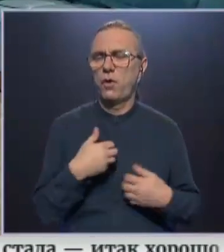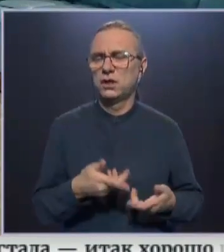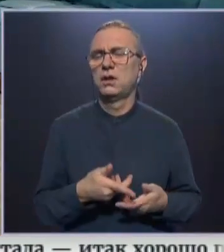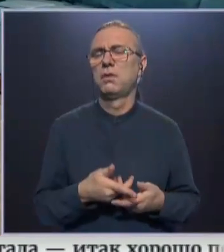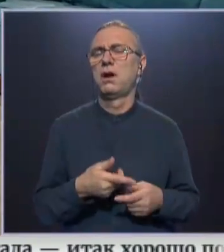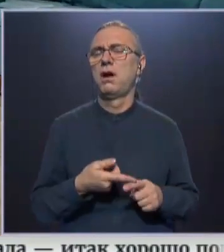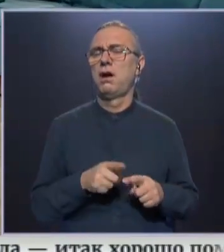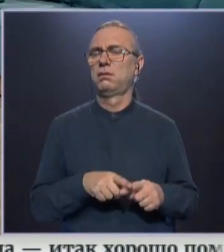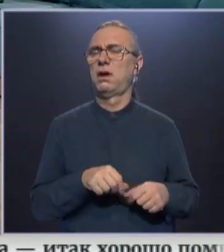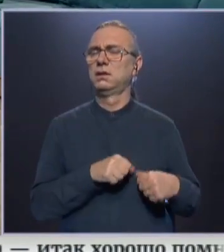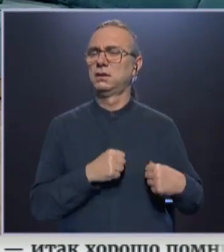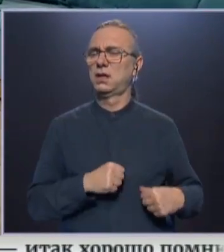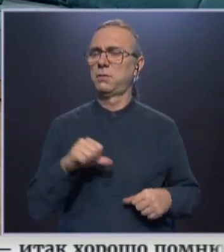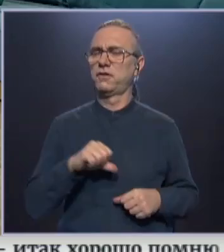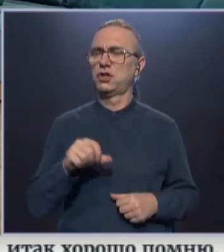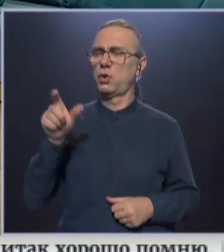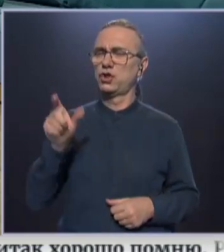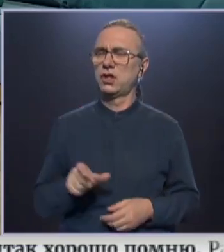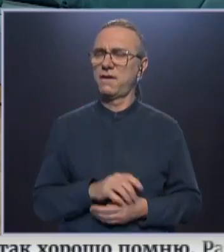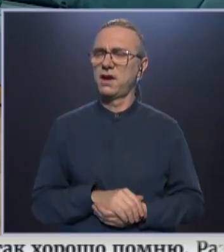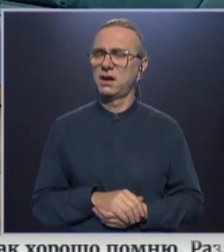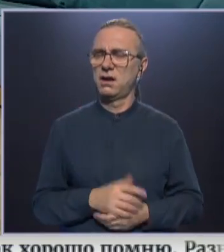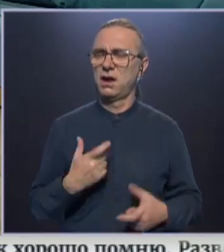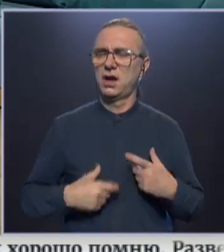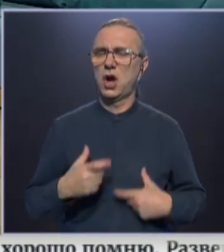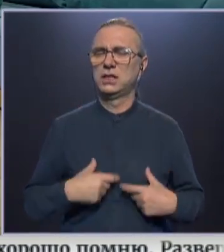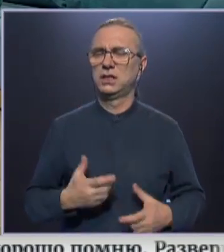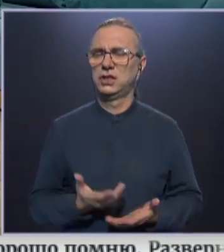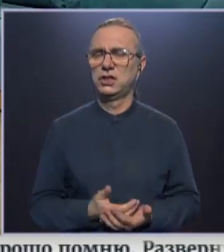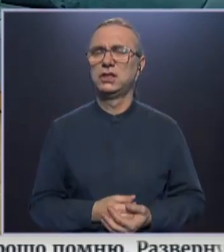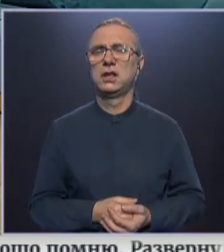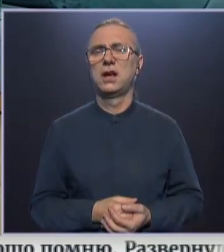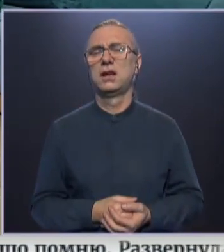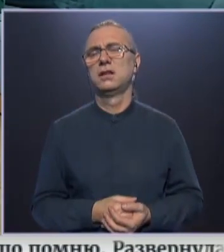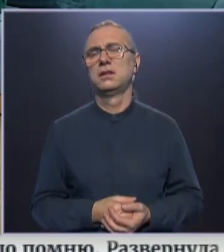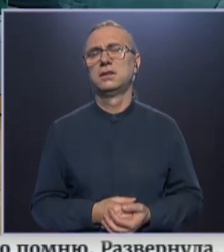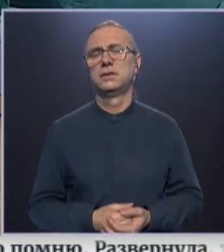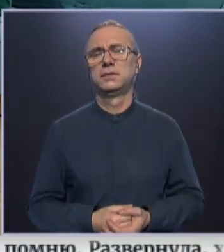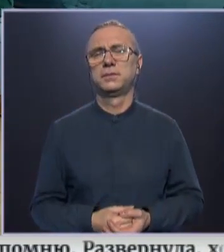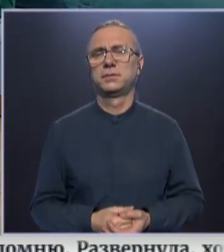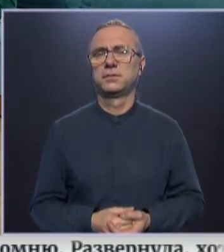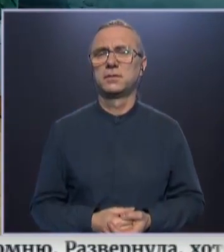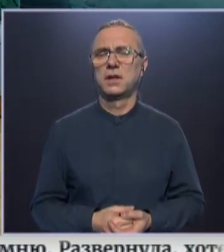о таком повреждении и эгоистическом таком такой одержимости